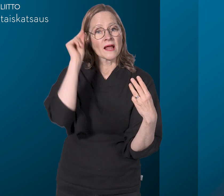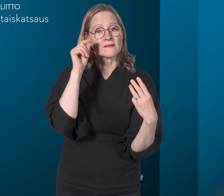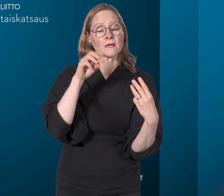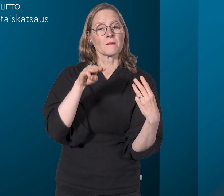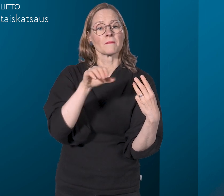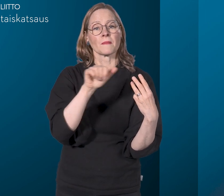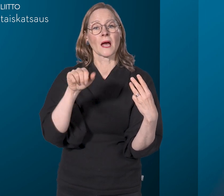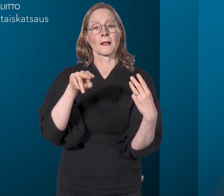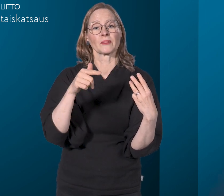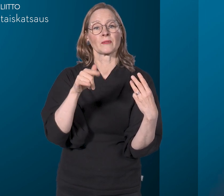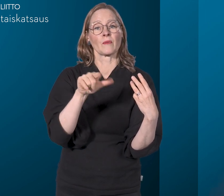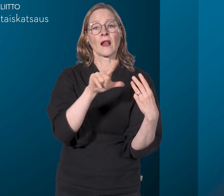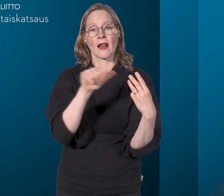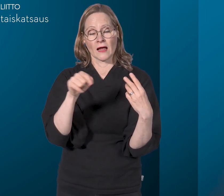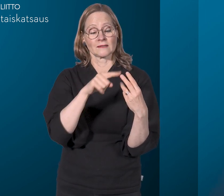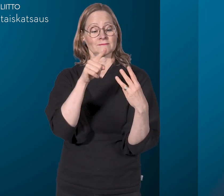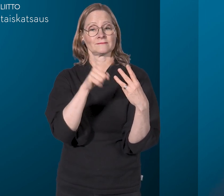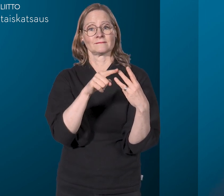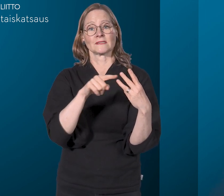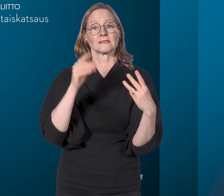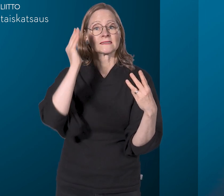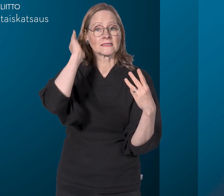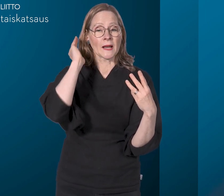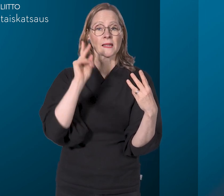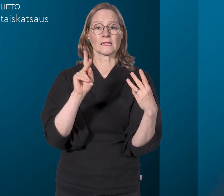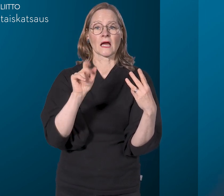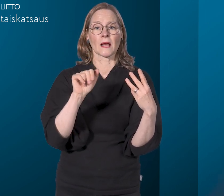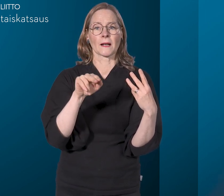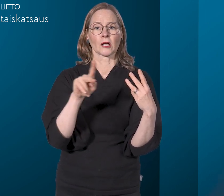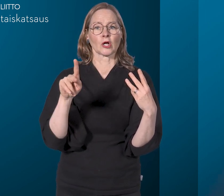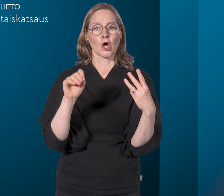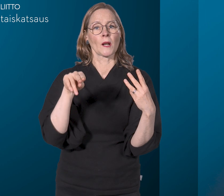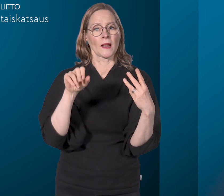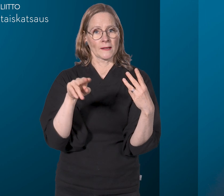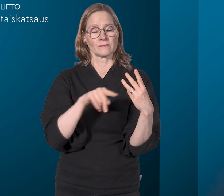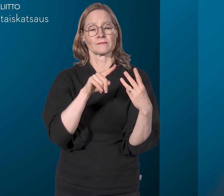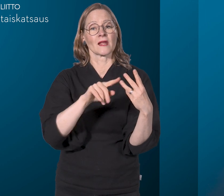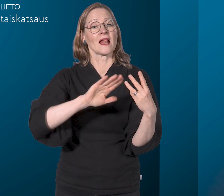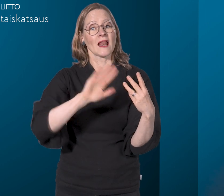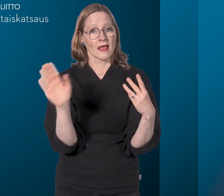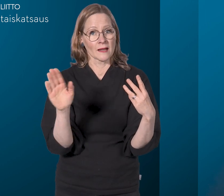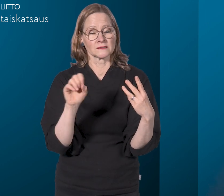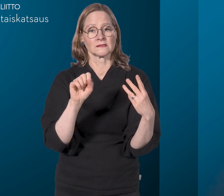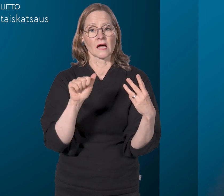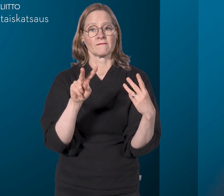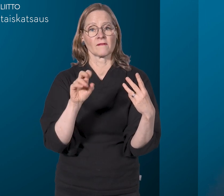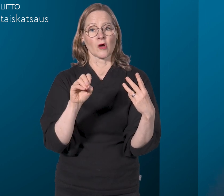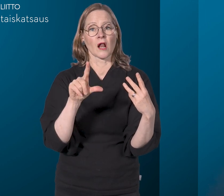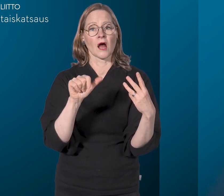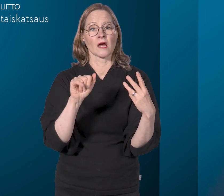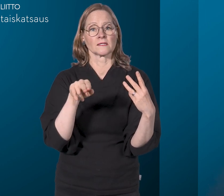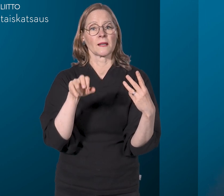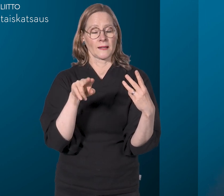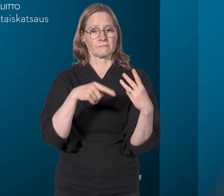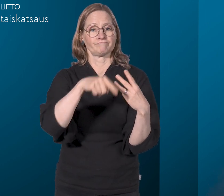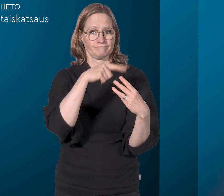Päivi Mäntylä, Janne Kankkonen ja Leena Savolainen.